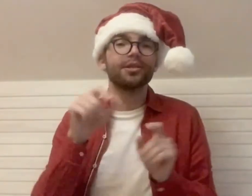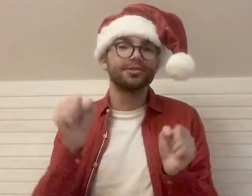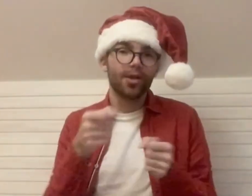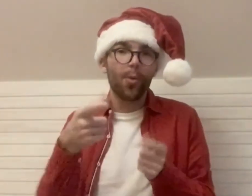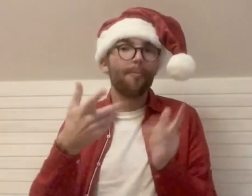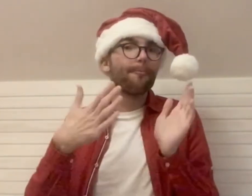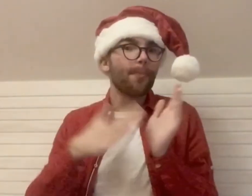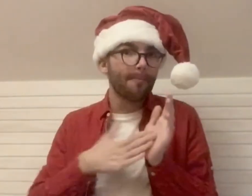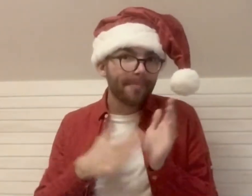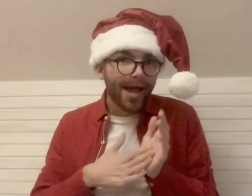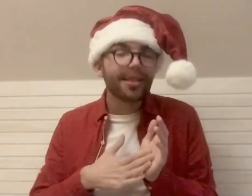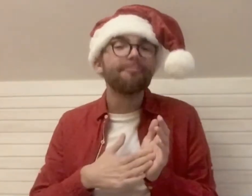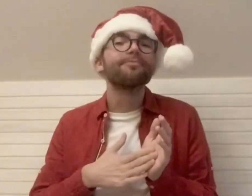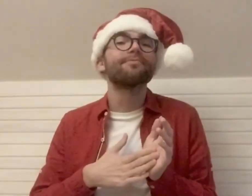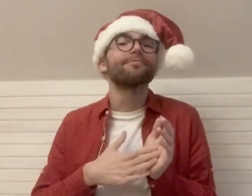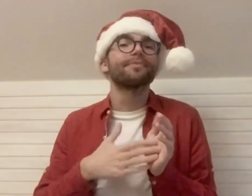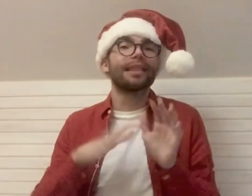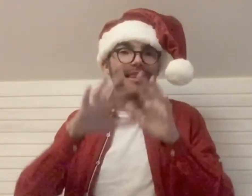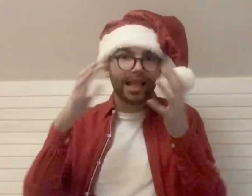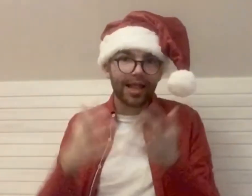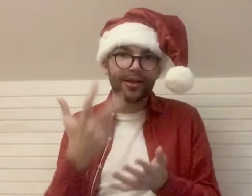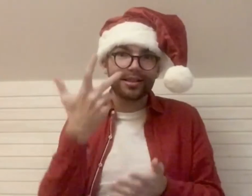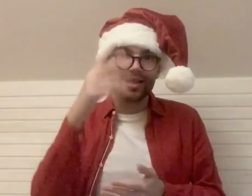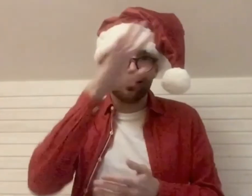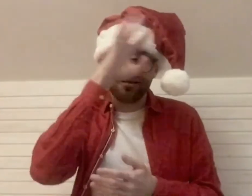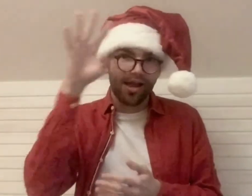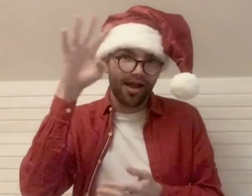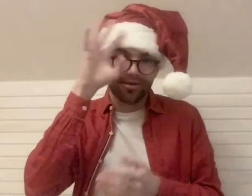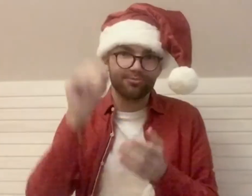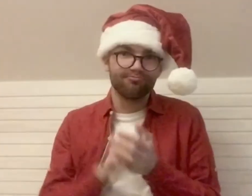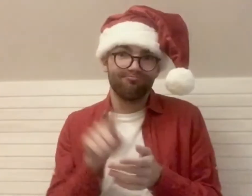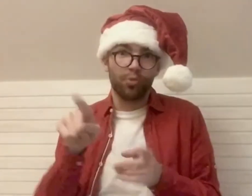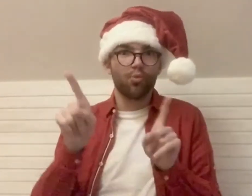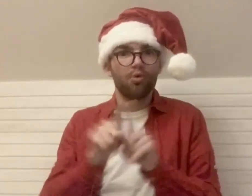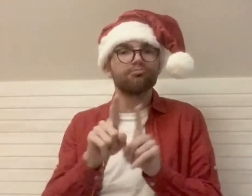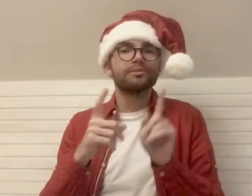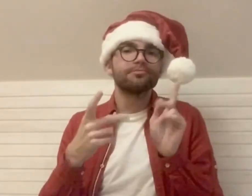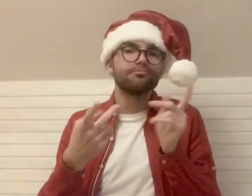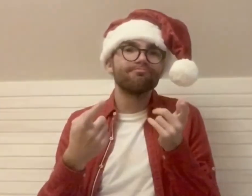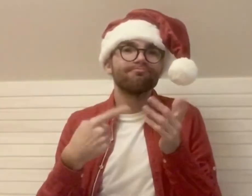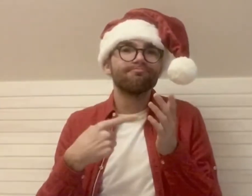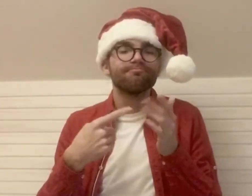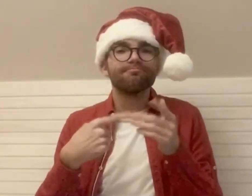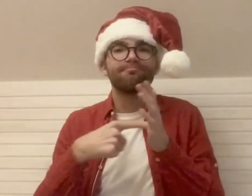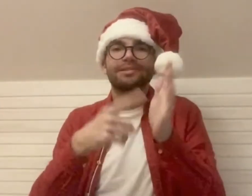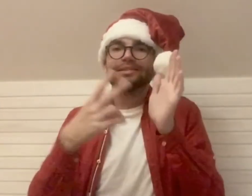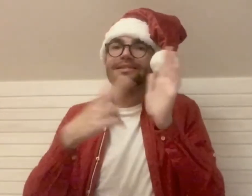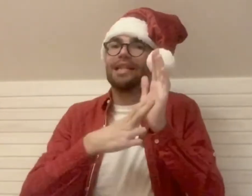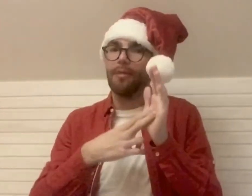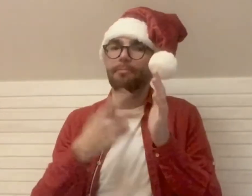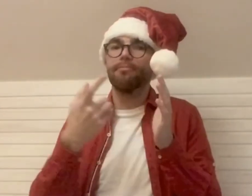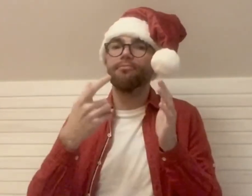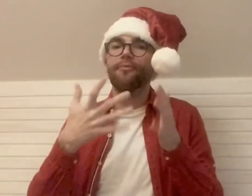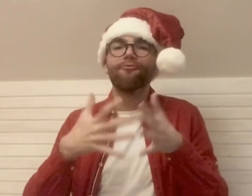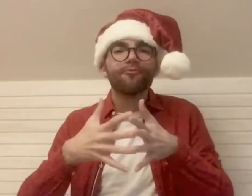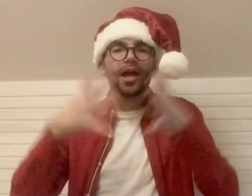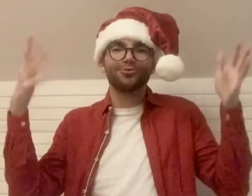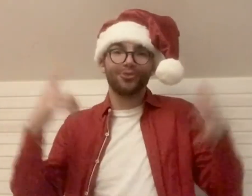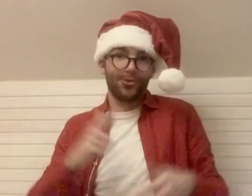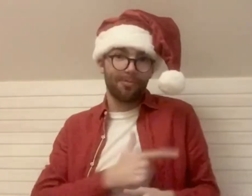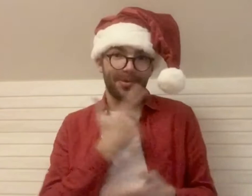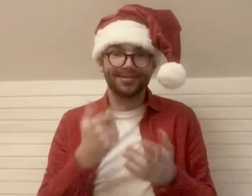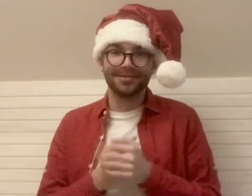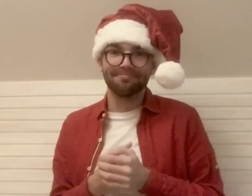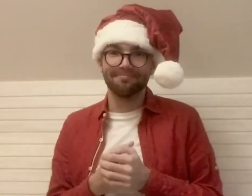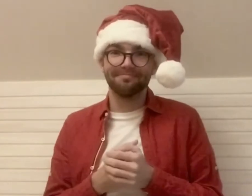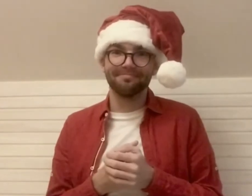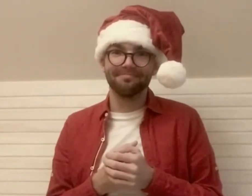Zato je to darilo treh kraljev, ki je močan in glavni simbol večne ljubezni.